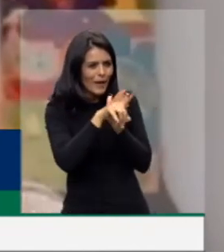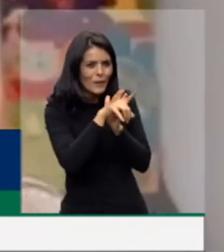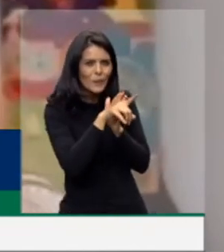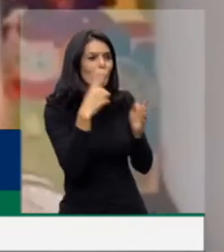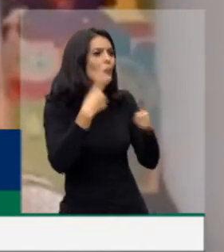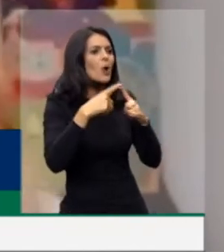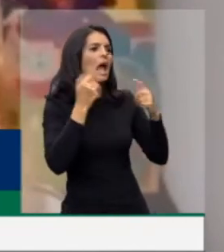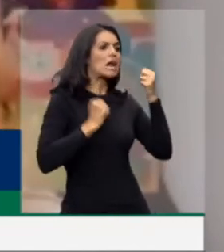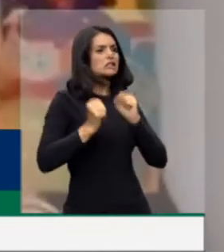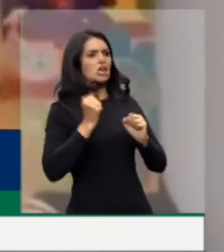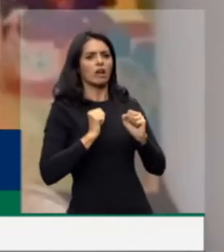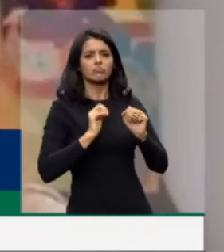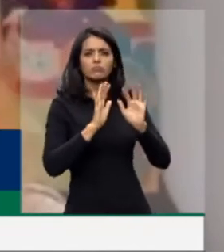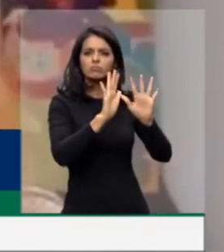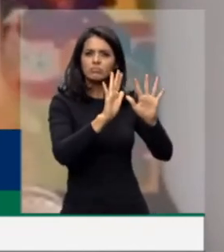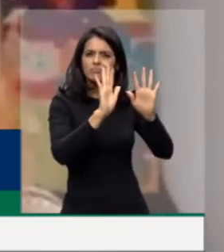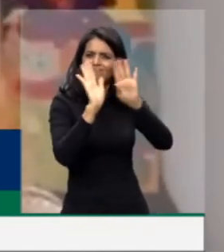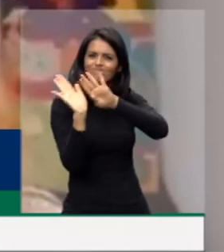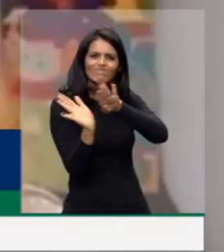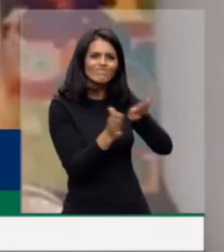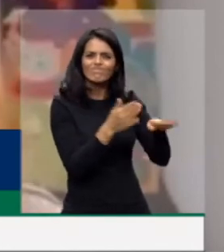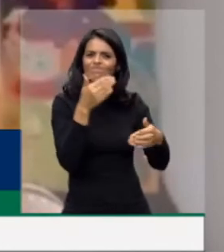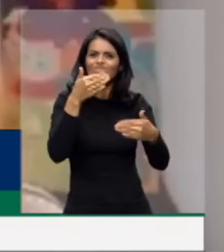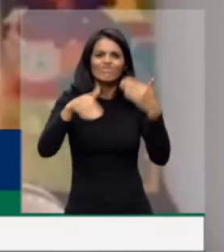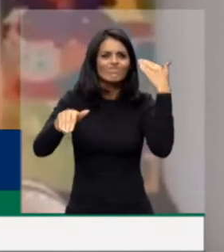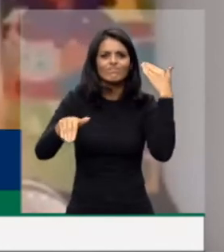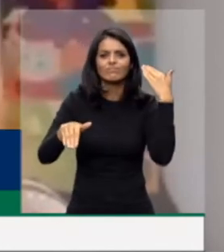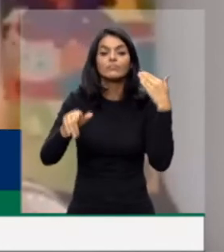FAMILIARES, AMIGOS, ESTA MUITO ANGUSTIADA PELA VACINA E NÃO CABE UMA PERGUNTA DESSA PELO